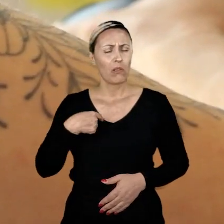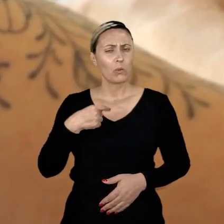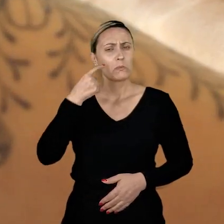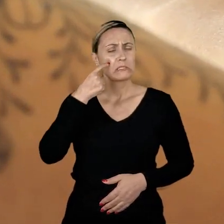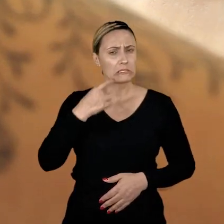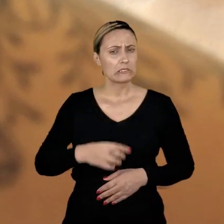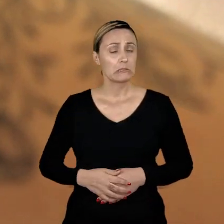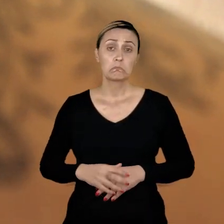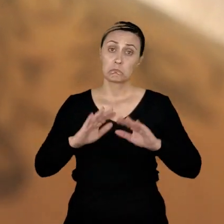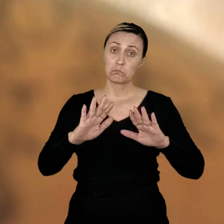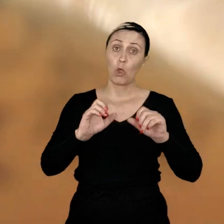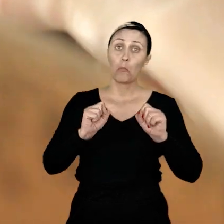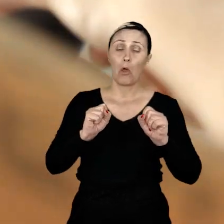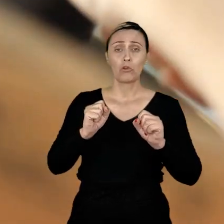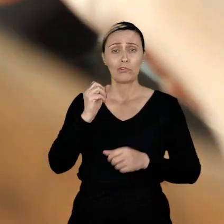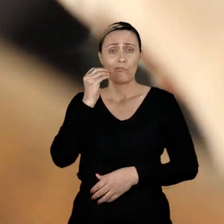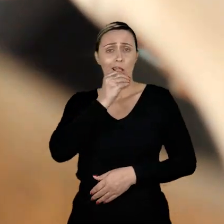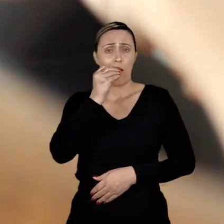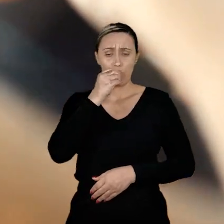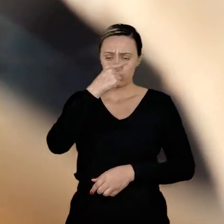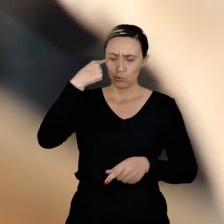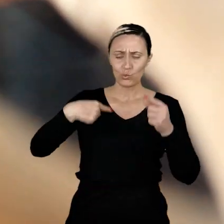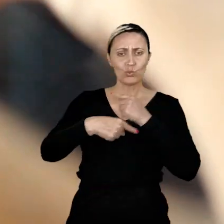pode ser anemia ou quem sabe até uma gravidez.